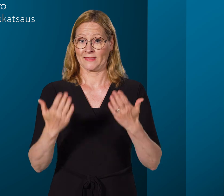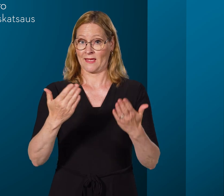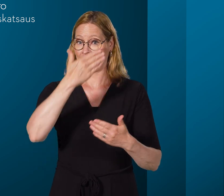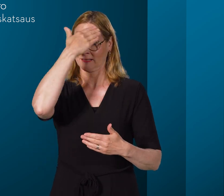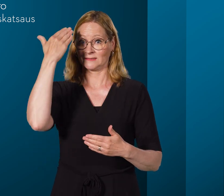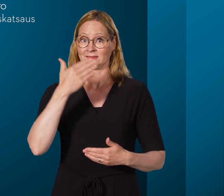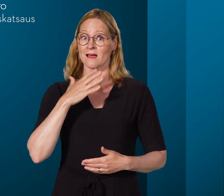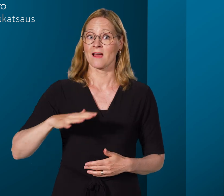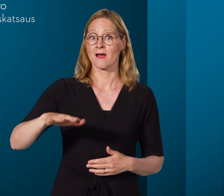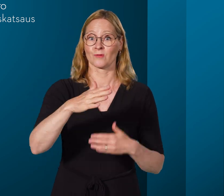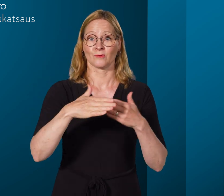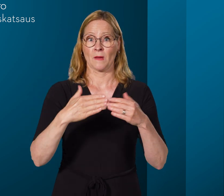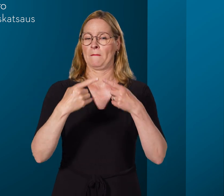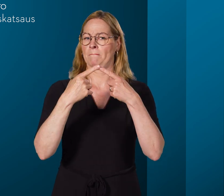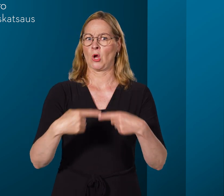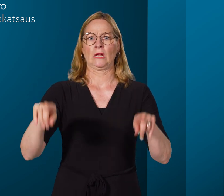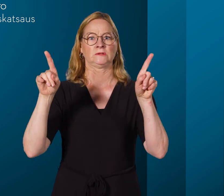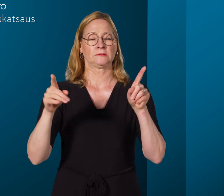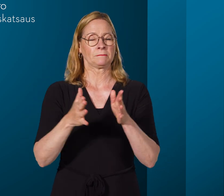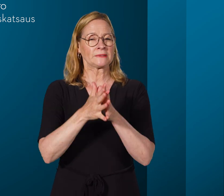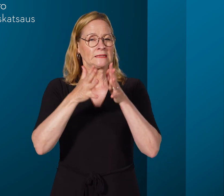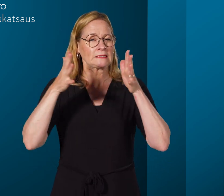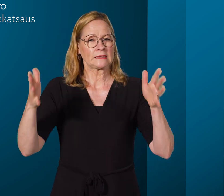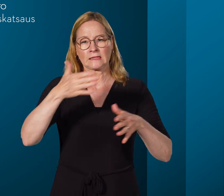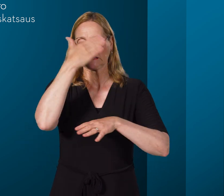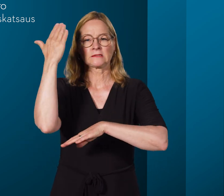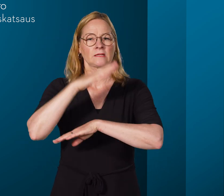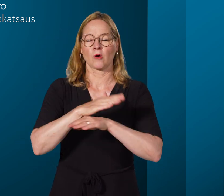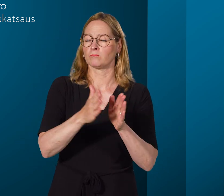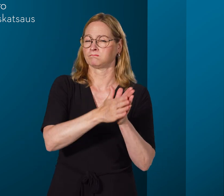Tänä kesänä aluetyö on poikkeuksellisesti pitkällä kesätauolla -